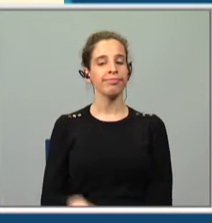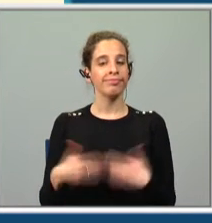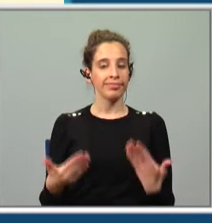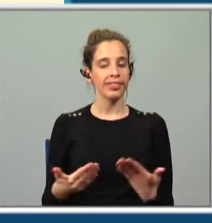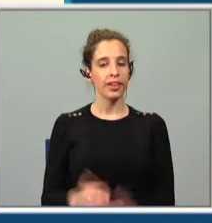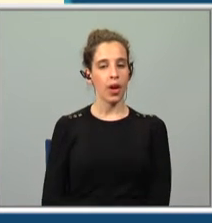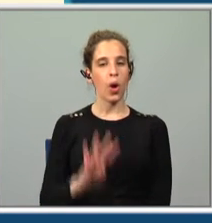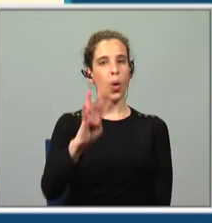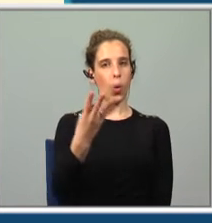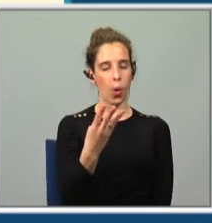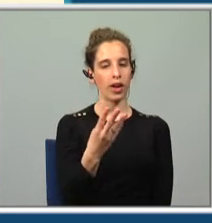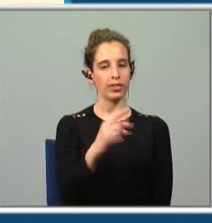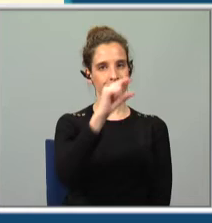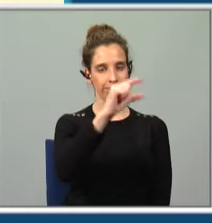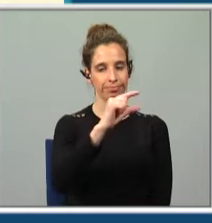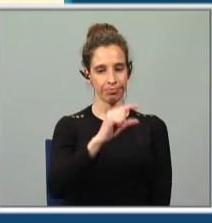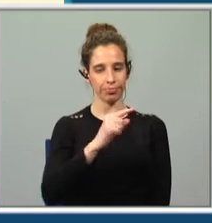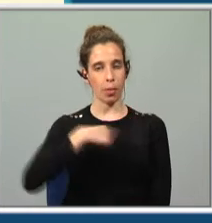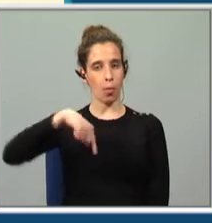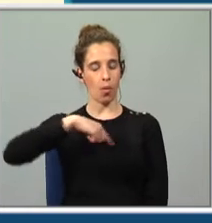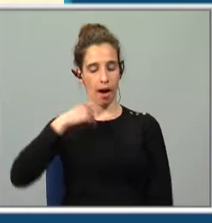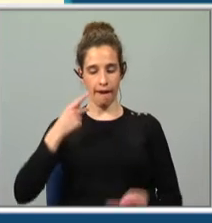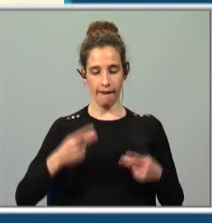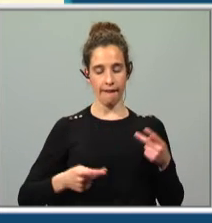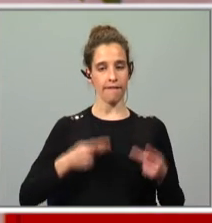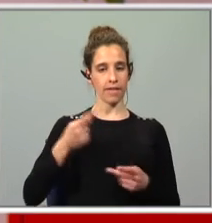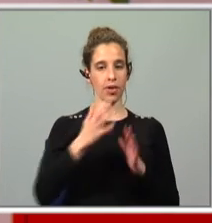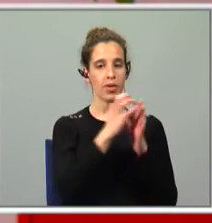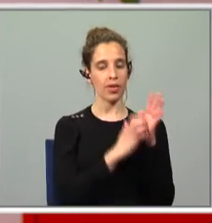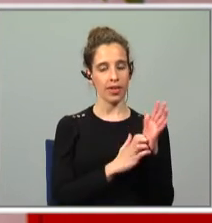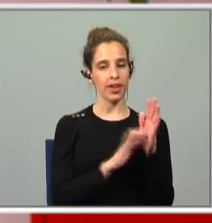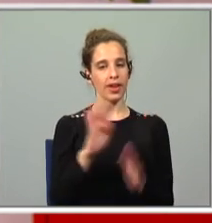quatro parâmetros para nós que avaliaremos o nosso texto e quatro 我們的四個參數我們將評估我們的文本和四個